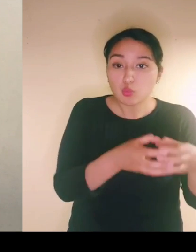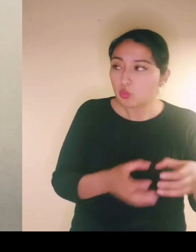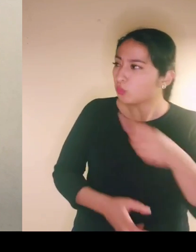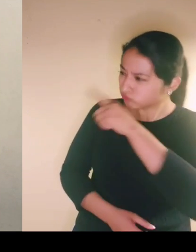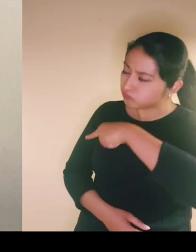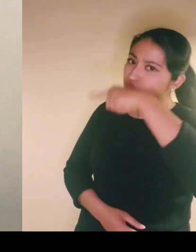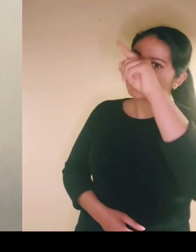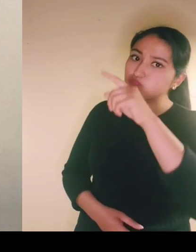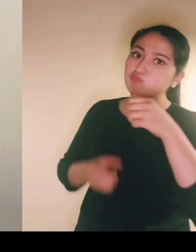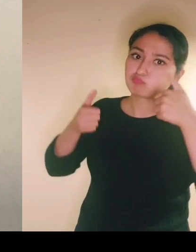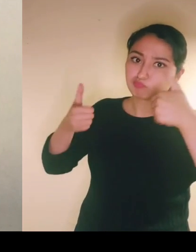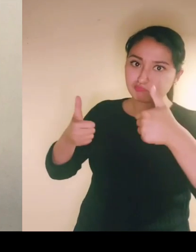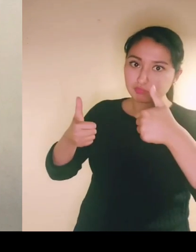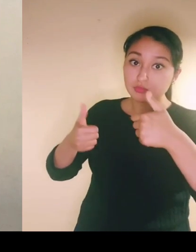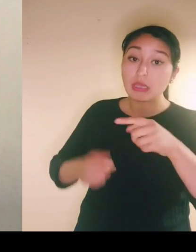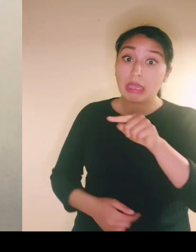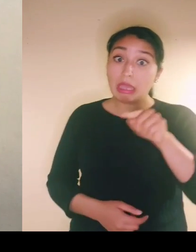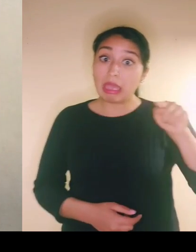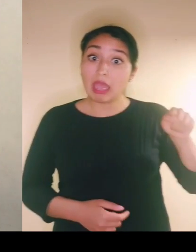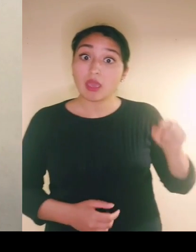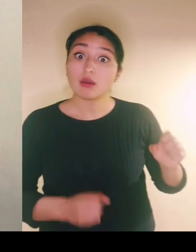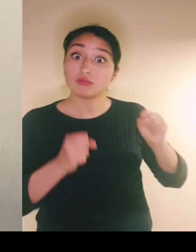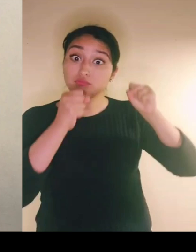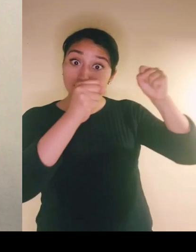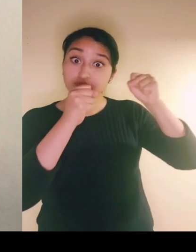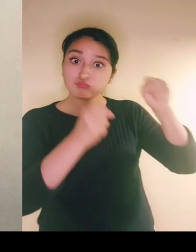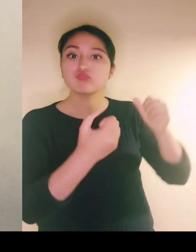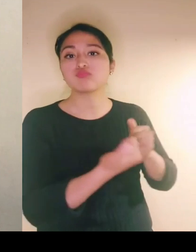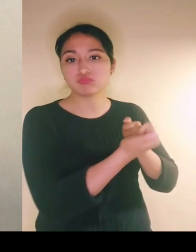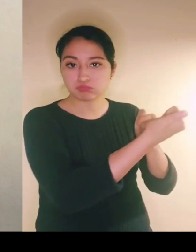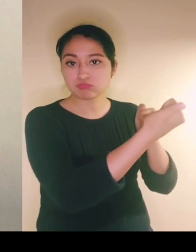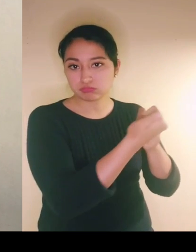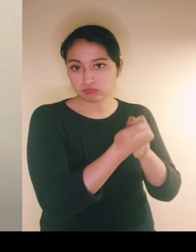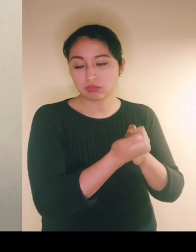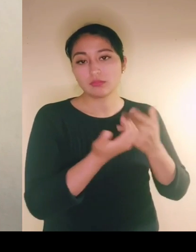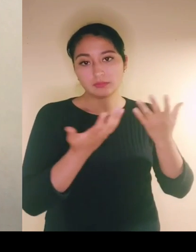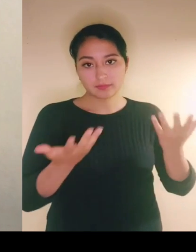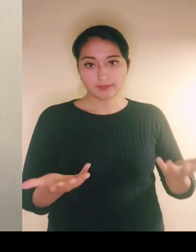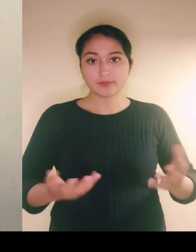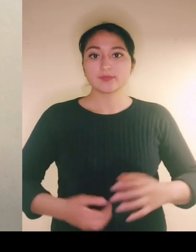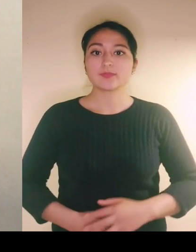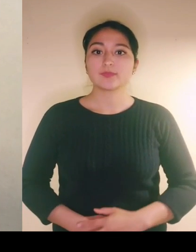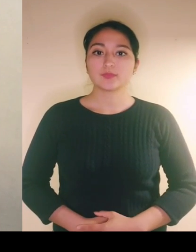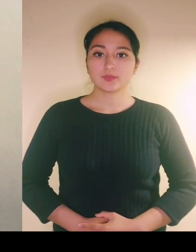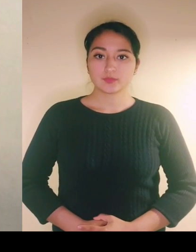y cuya importancia radica en la concreción del modelo social de la discapacidad, un nuevo paradigma en el cual se efectivizan los derechos